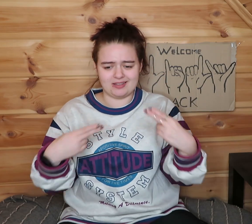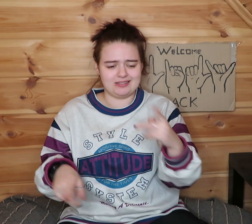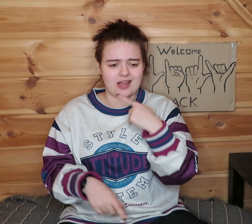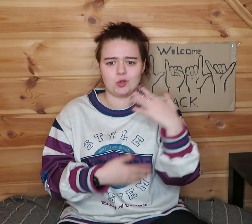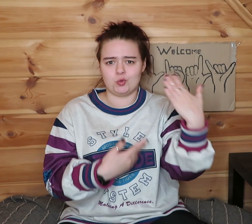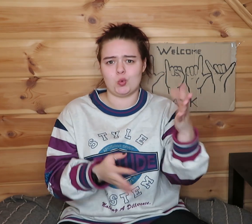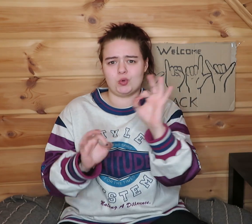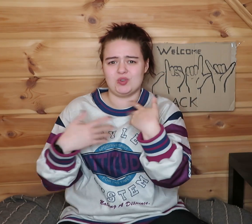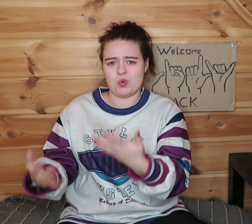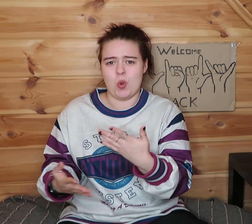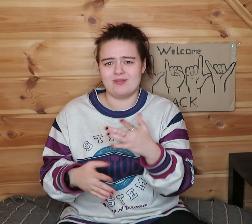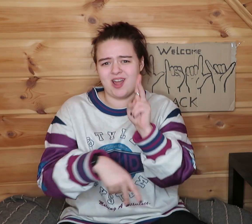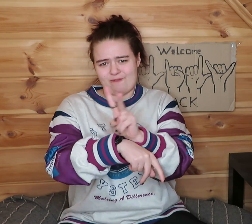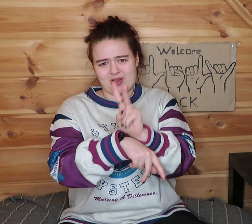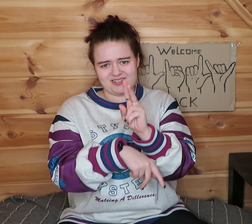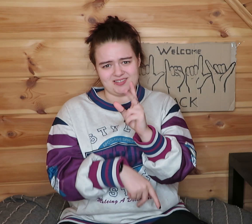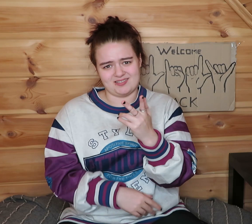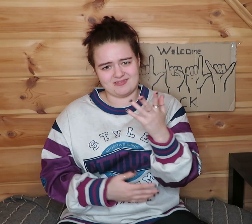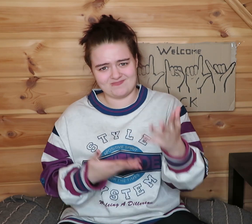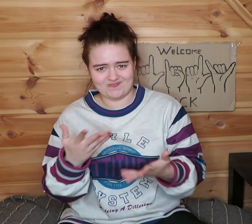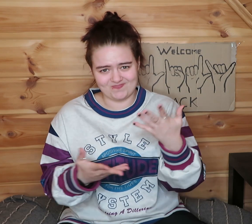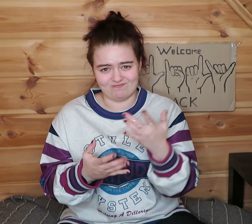Man kann nicht einfach sagen so oder so. Dabei sollte man aufpassen.